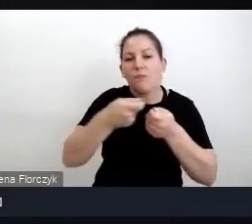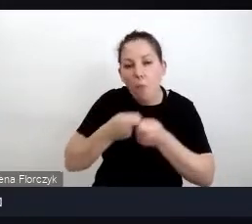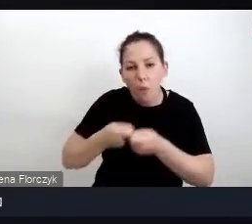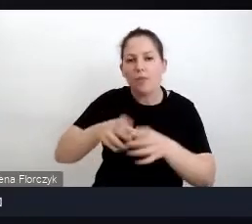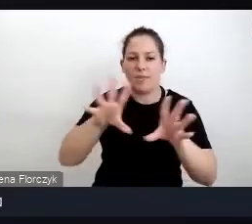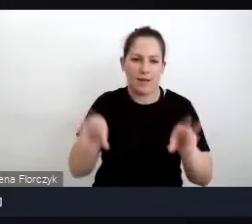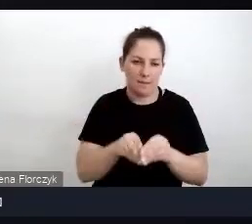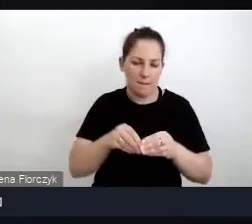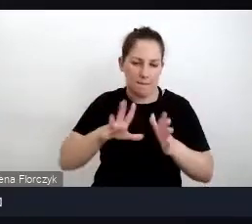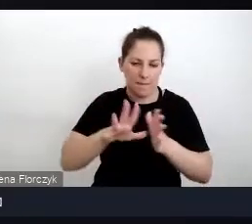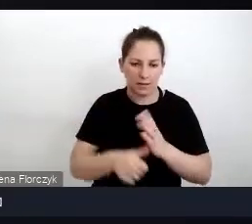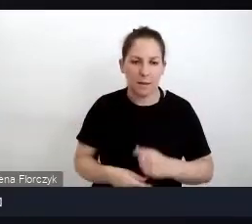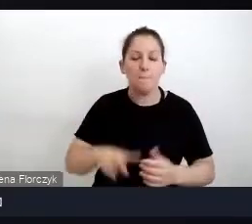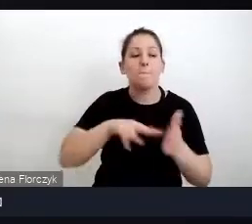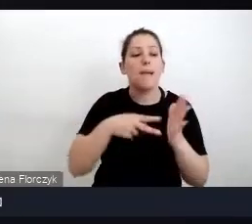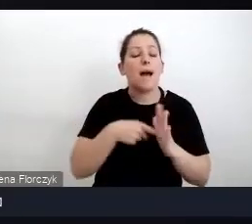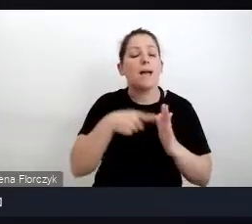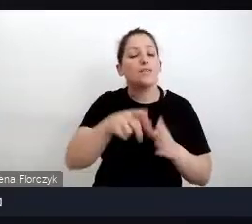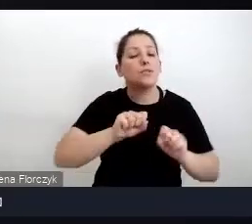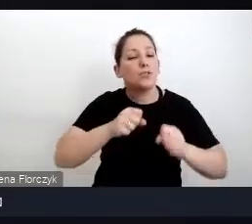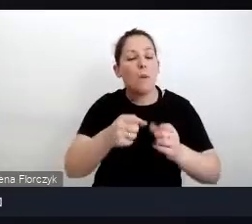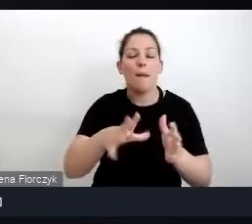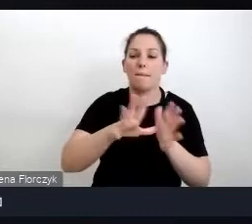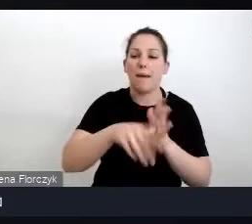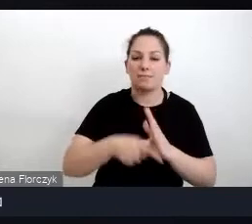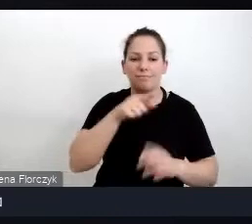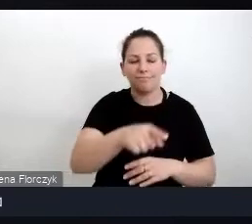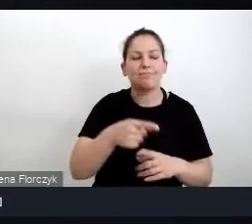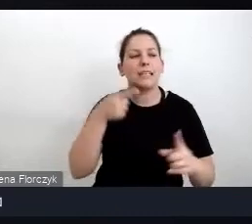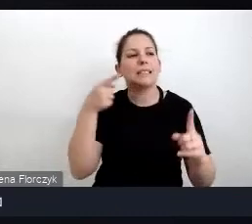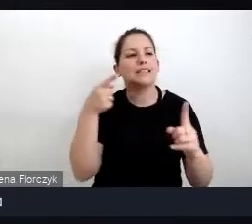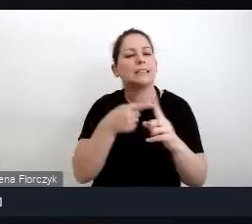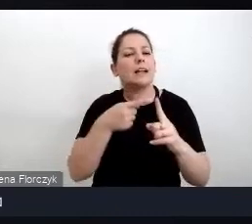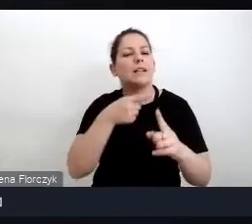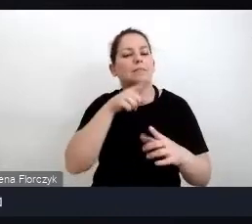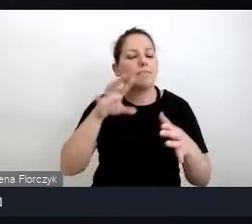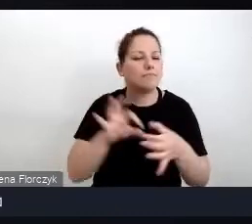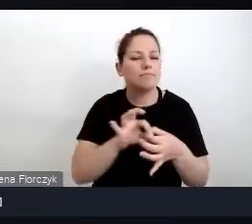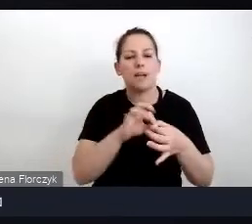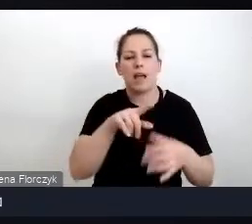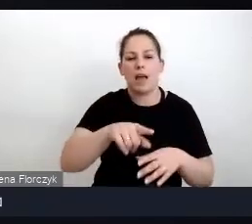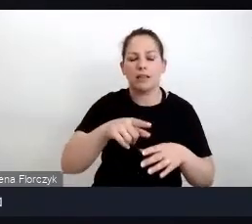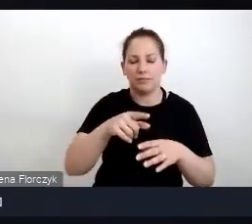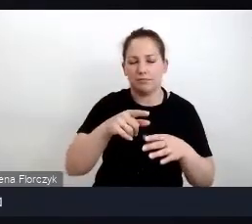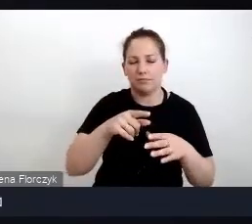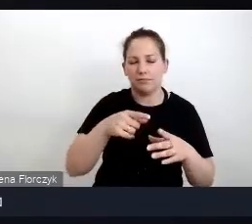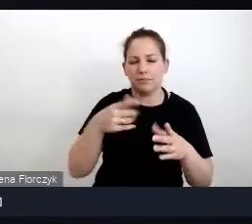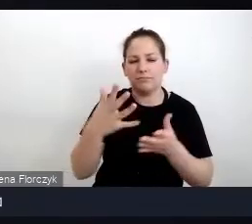Plan działań dla miast jest polską odpowiedzią na wyzwania związane z realizacją celów zrównoważonego rozwoju.